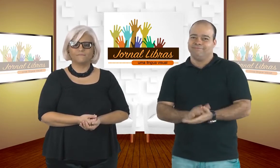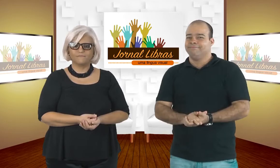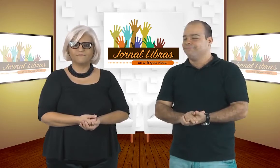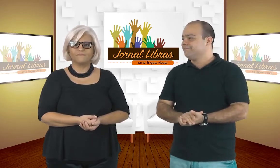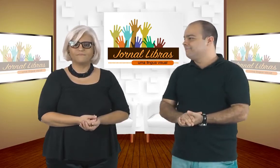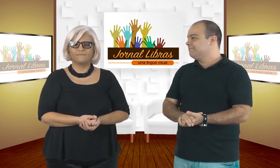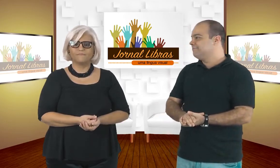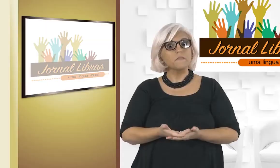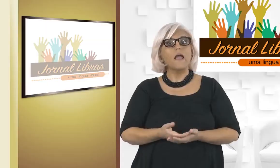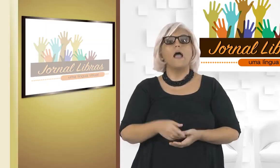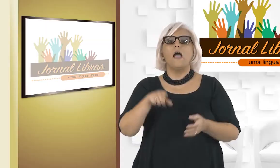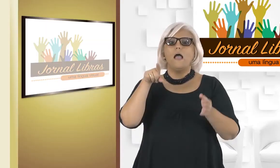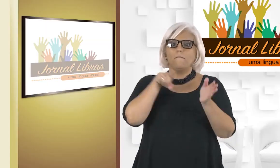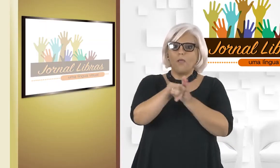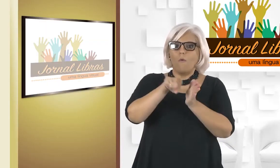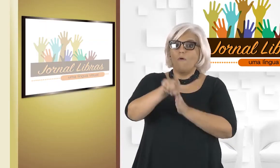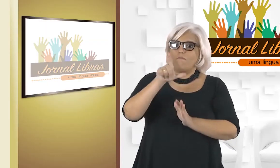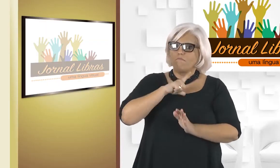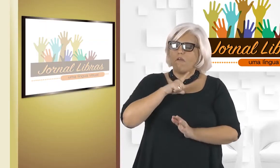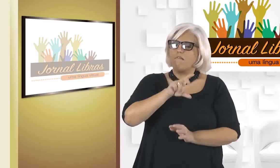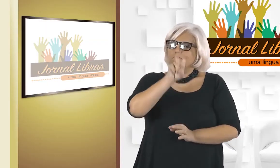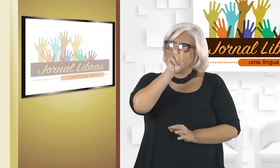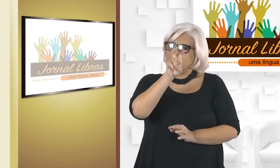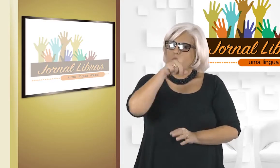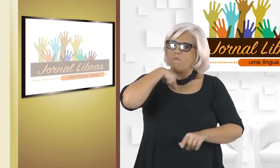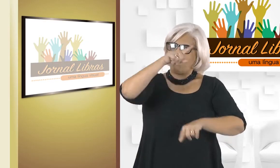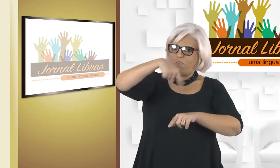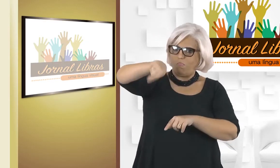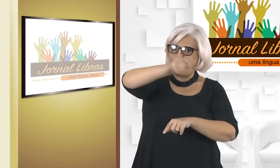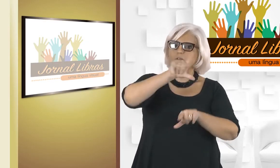Nós temos 5 perguntas.